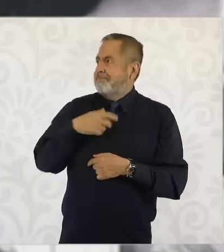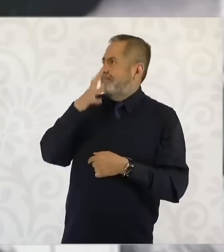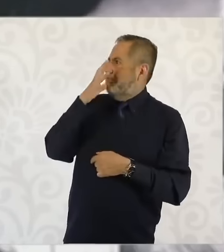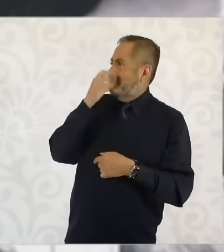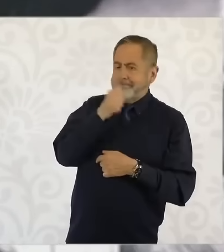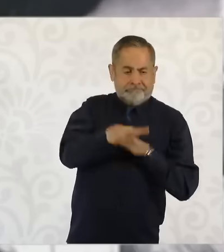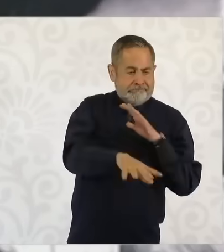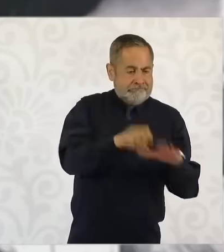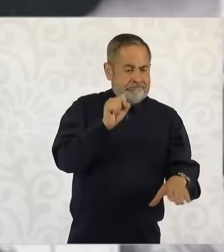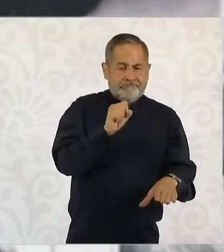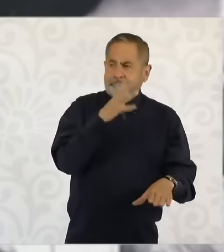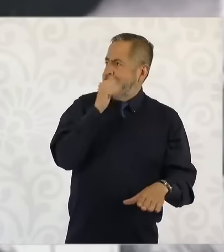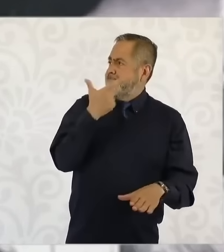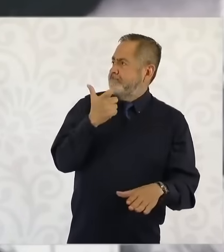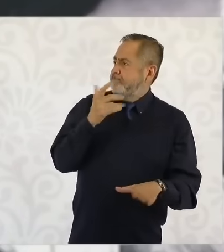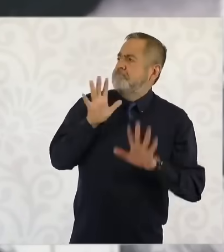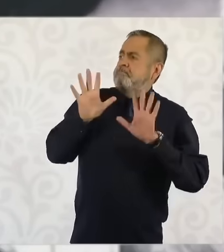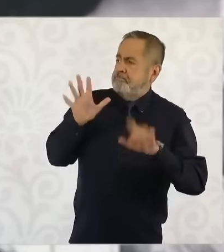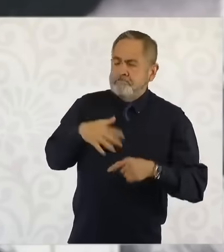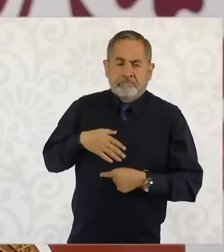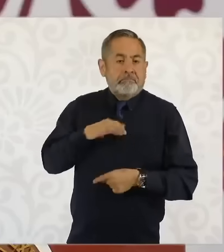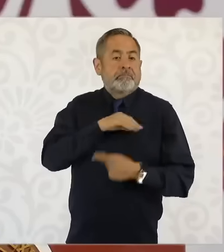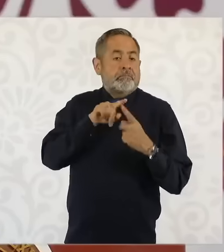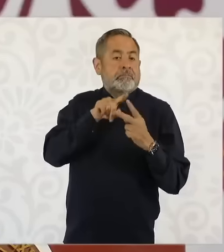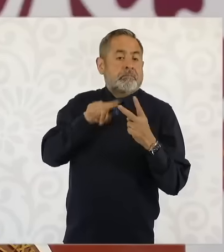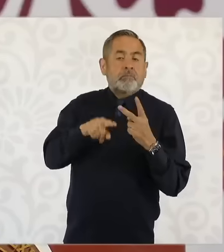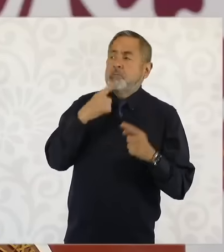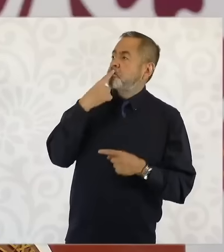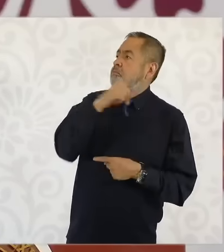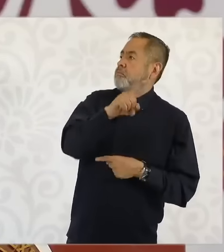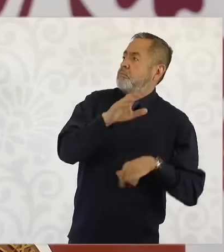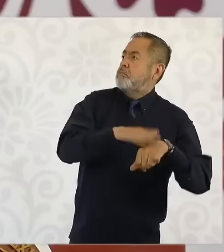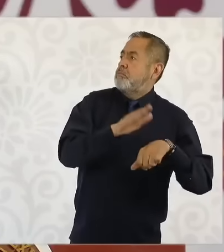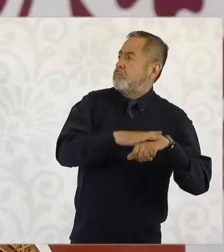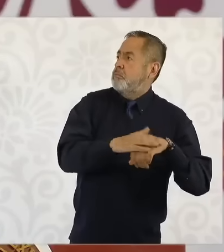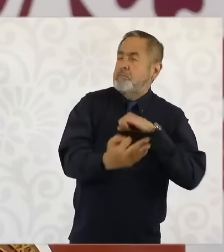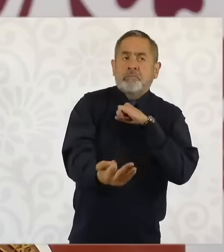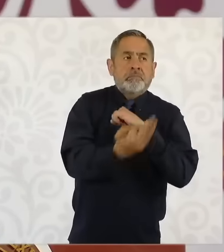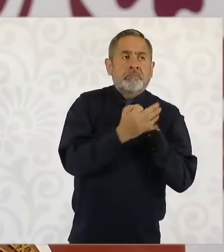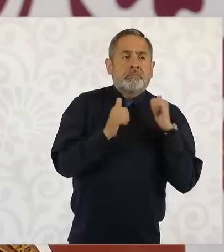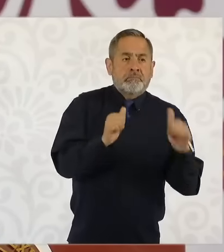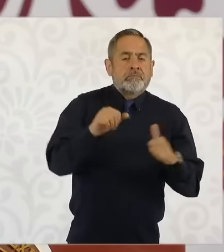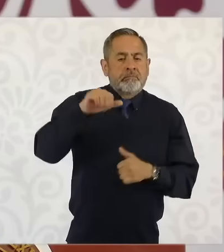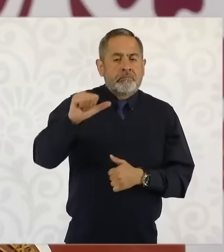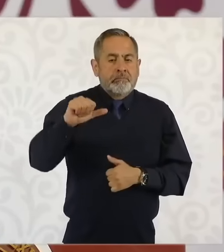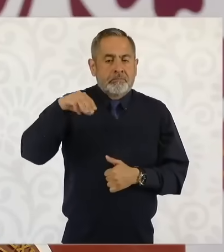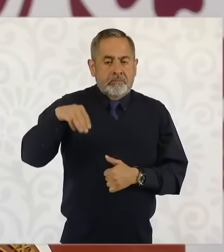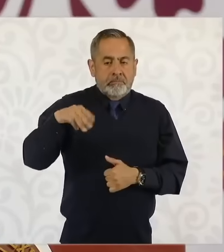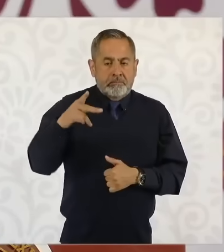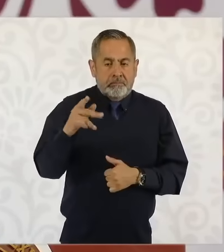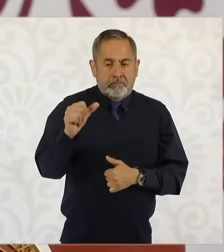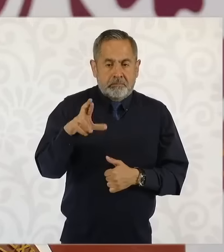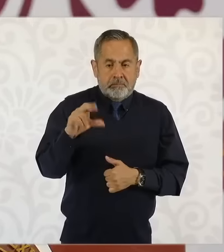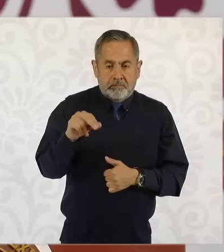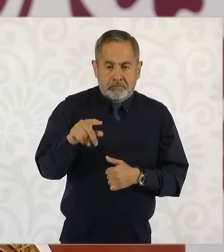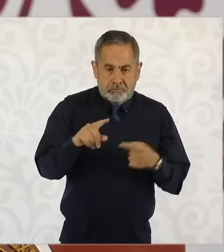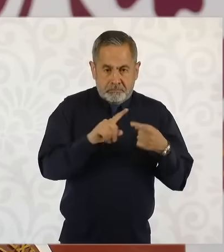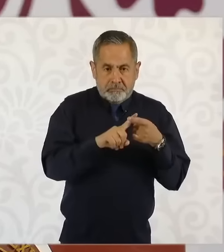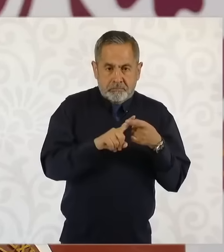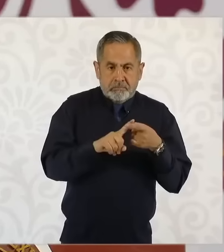objetar esa incorporación se va al amparo en cuyo caso abandona el terreno administrativo que es